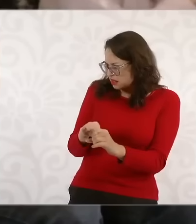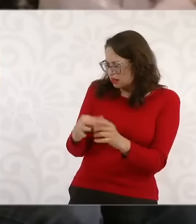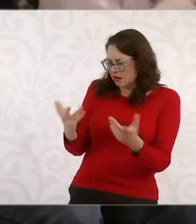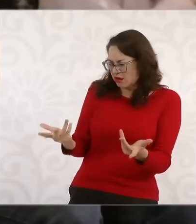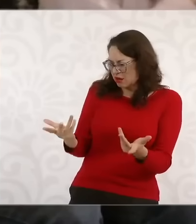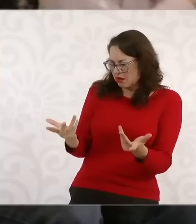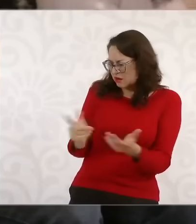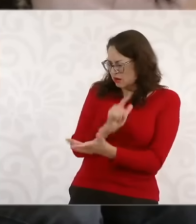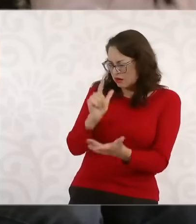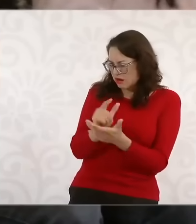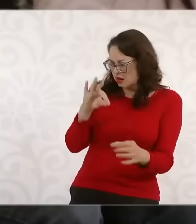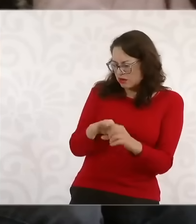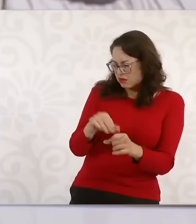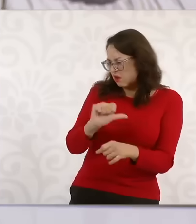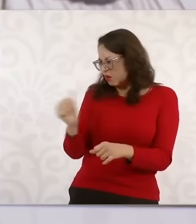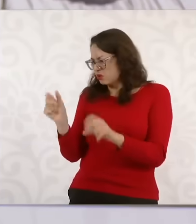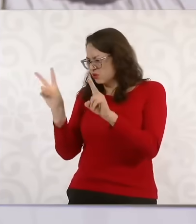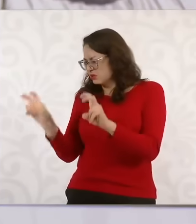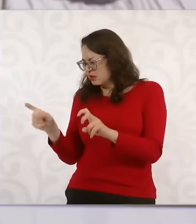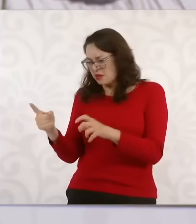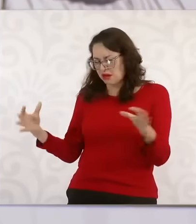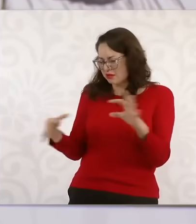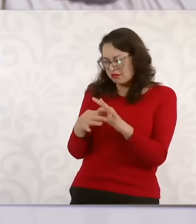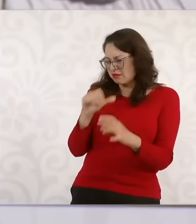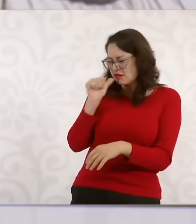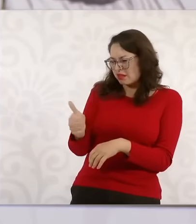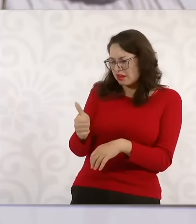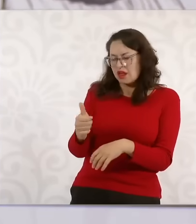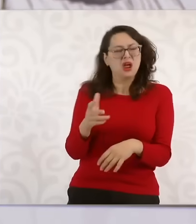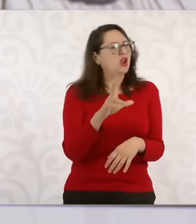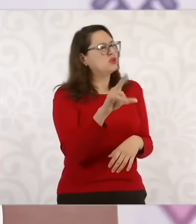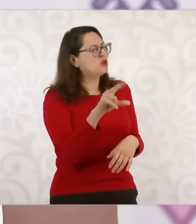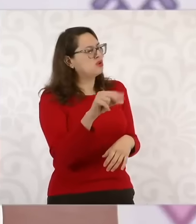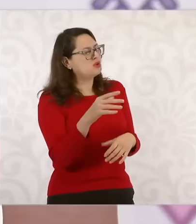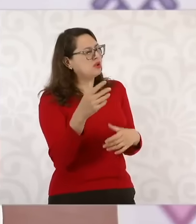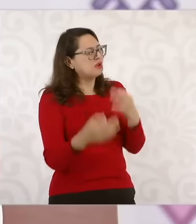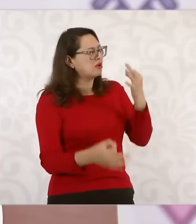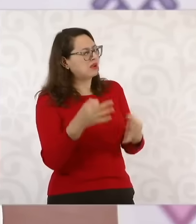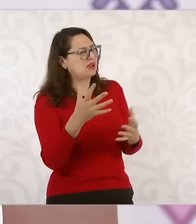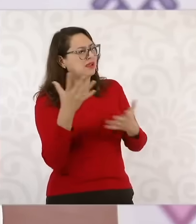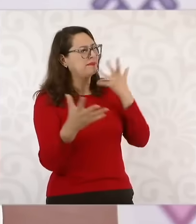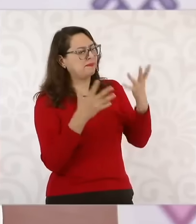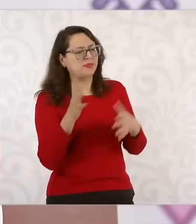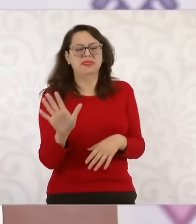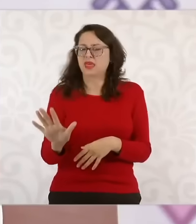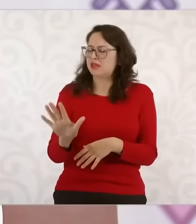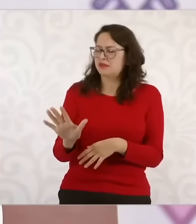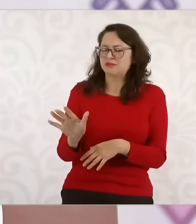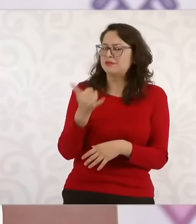ver la electoral con el otro tema que se discutió. en la corte. No tengo información de qué pasó ayer